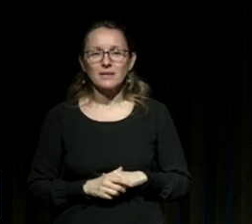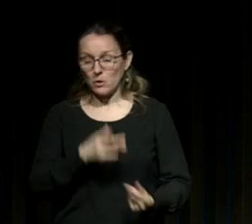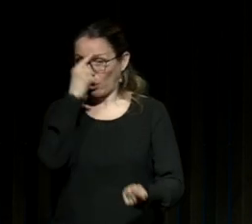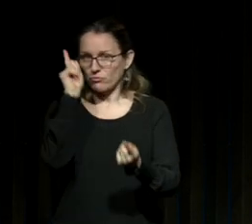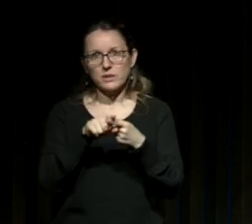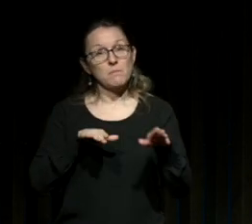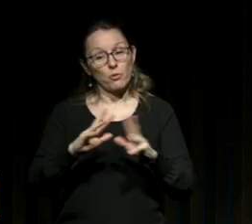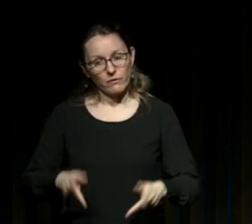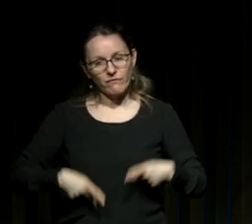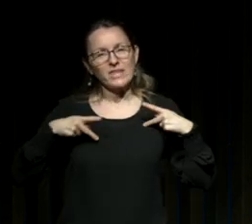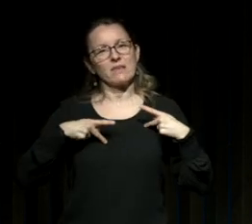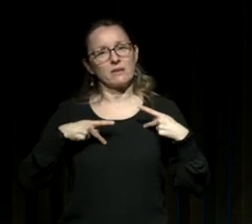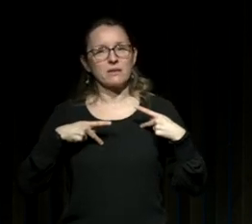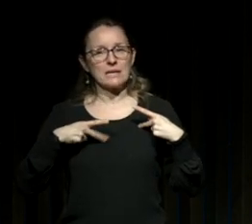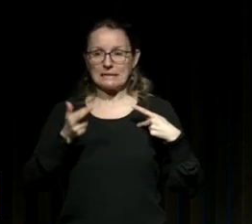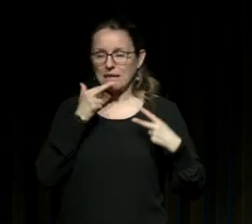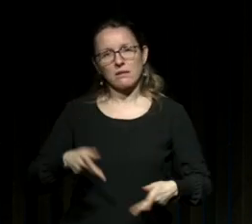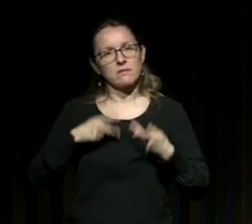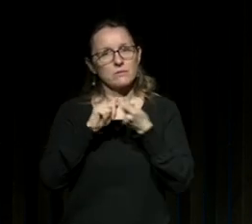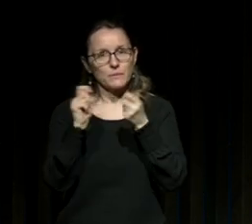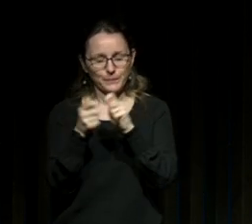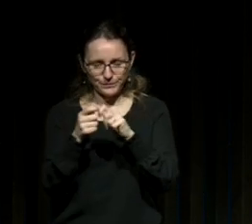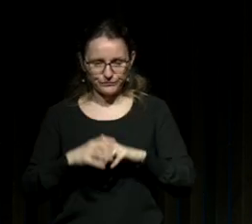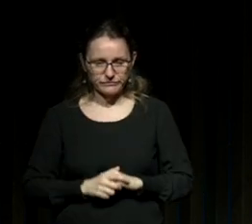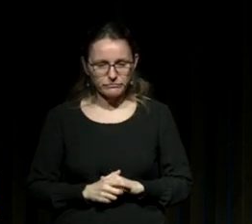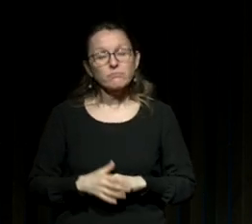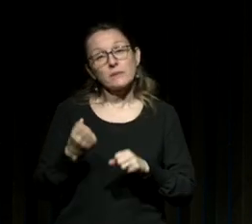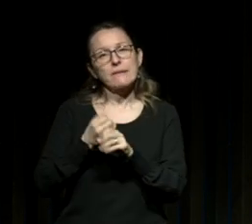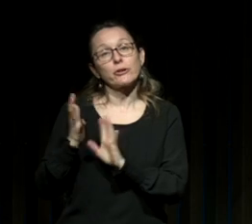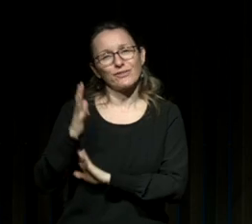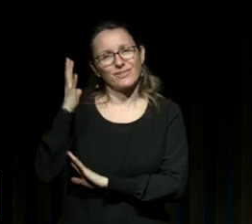vie sur l'hygiène de vie alors c'est un travail très anciens me fait vraiment référence et voilà